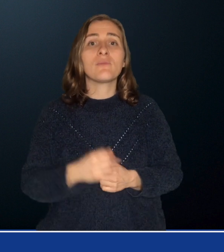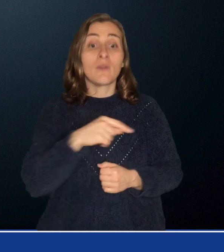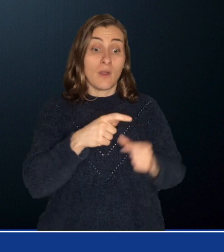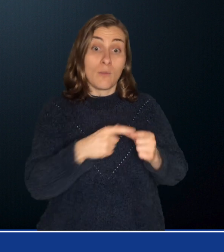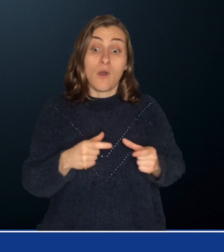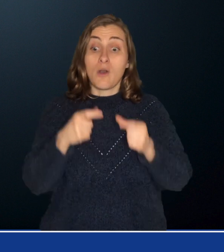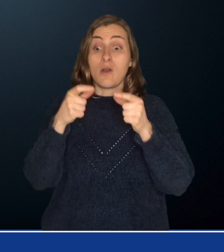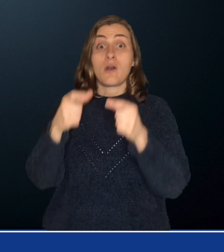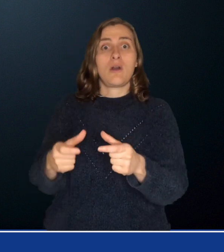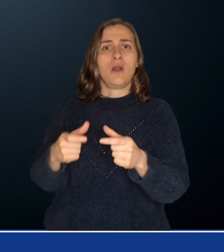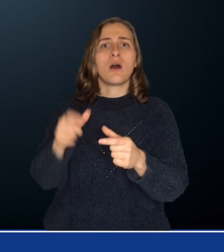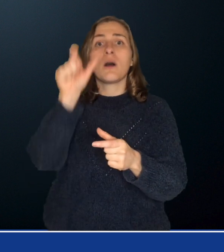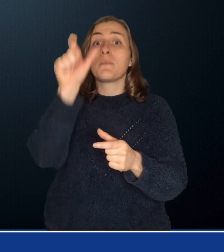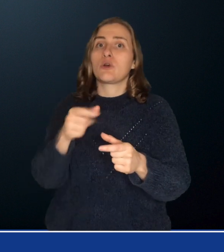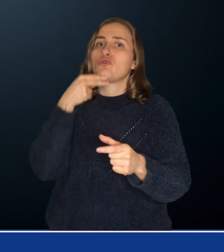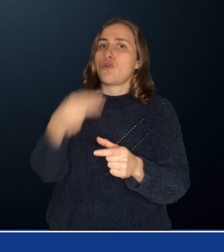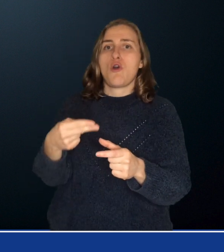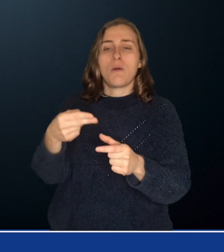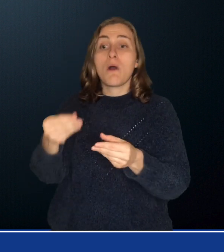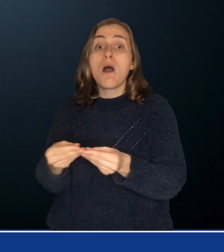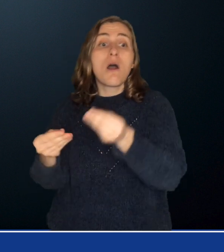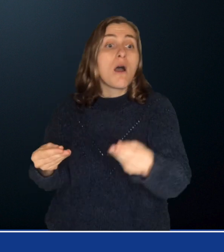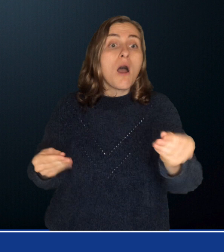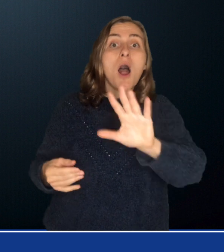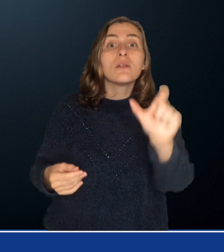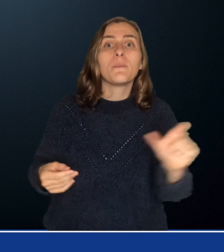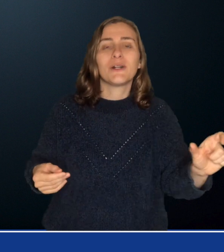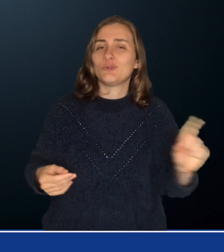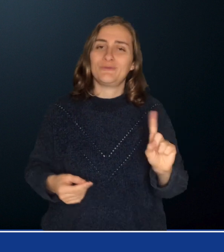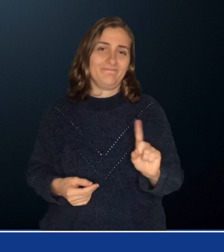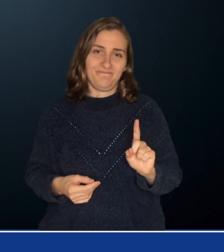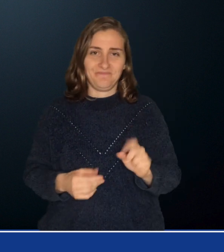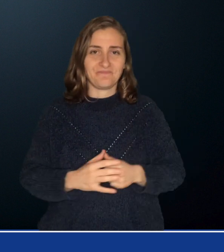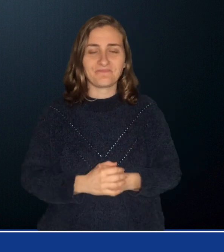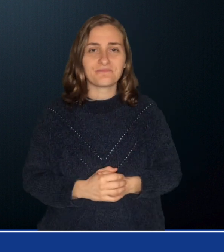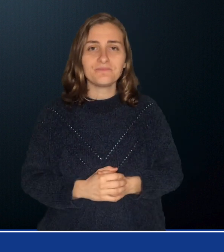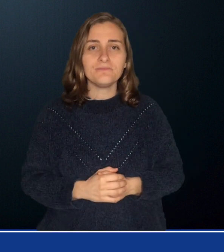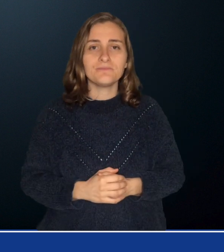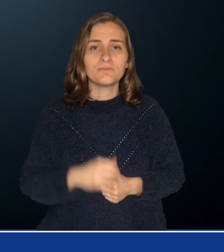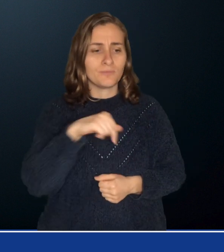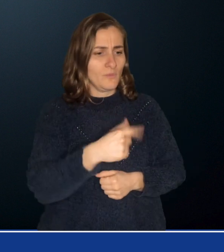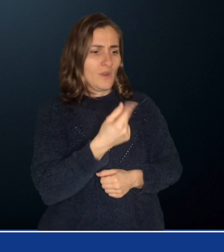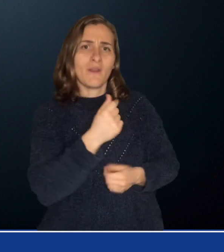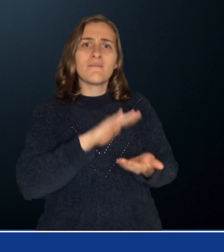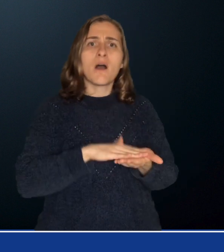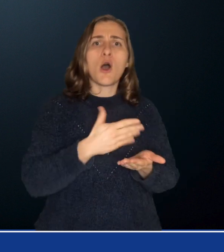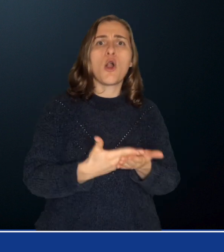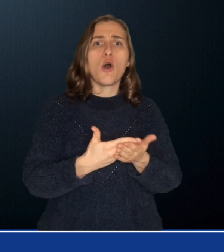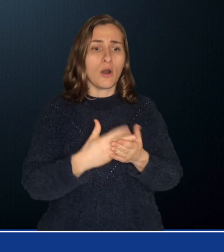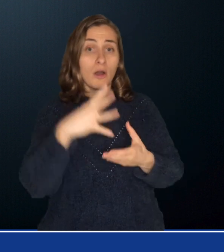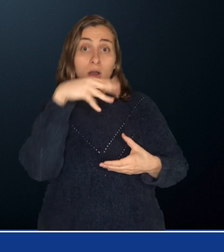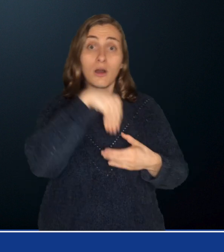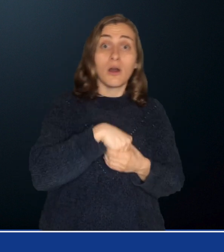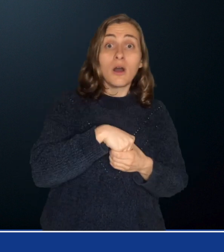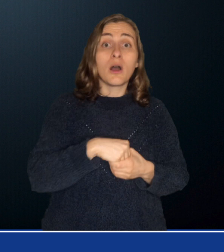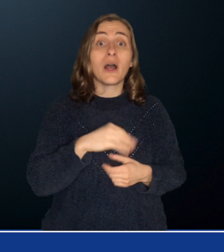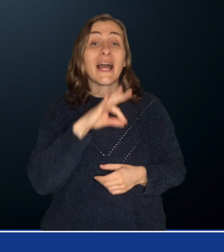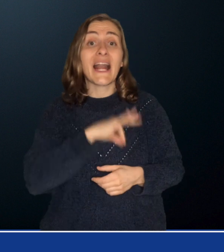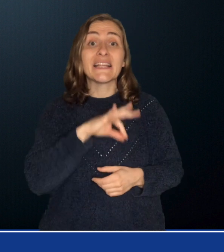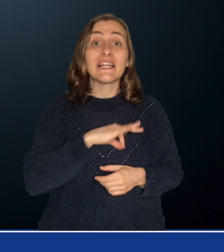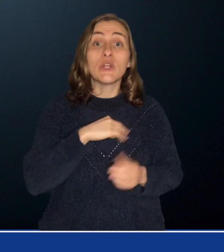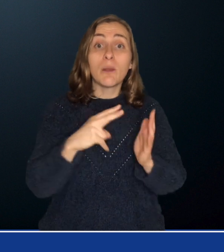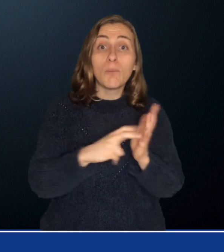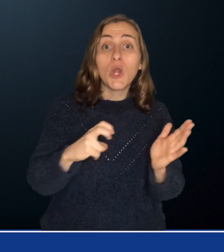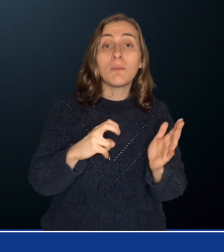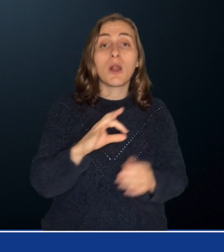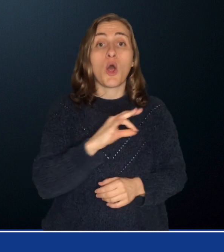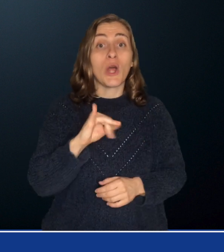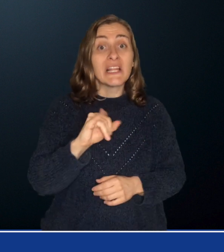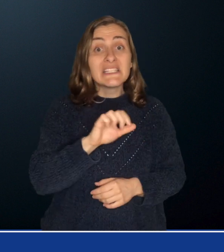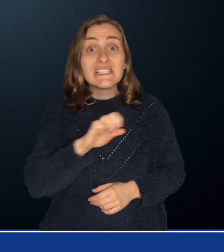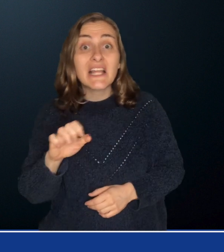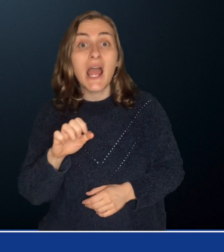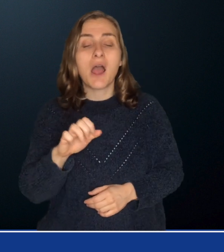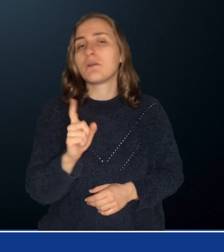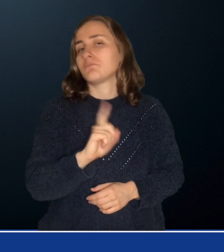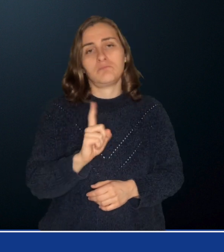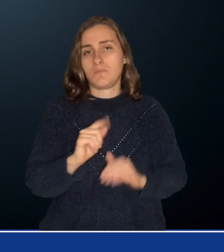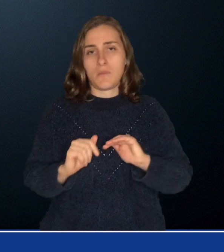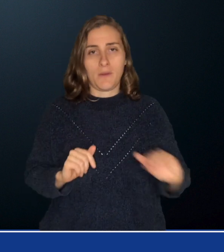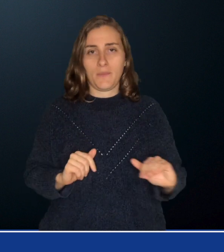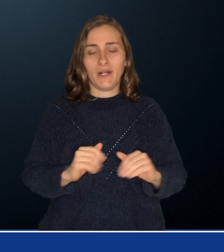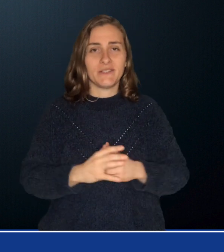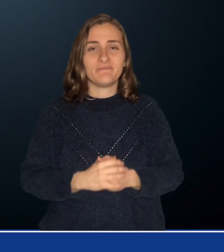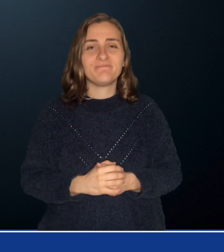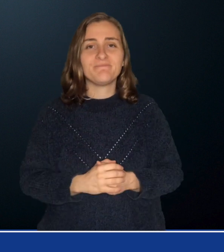Il Voucher è nominativo, non è cedibile, non costituisce reddito imponibile e non rileva ai fini ISEE.